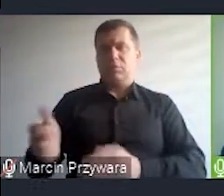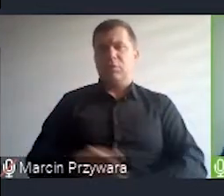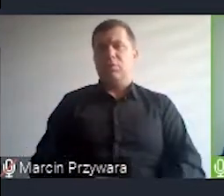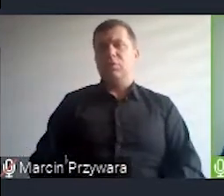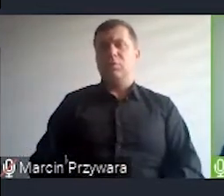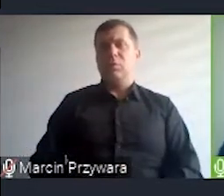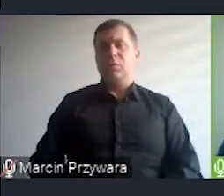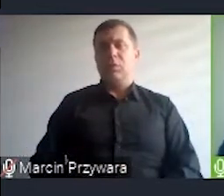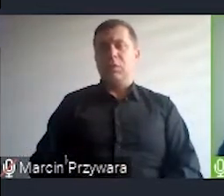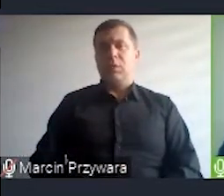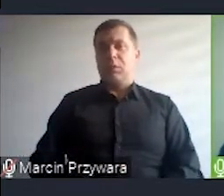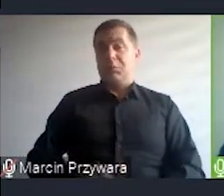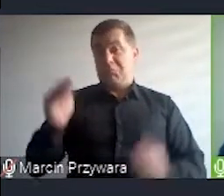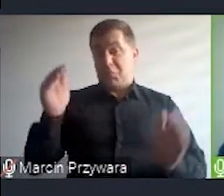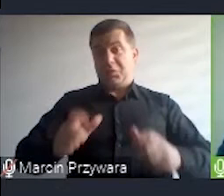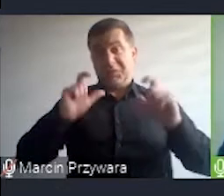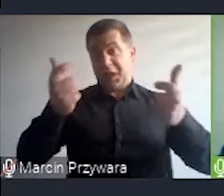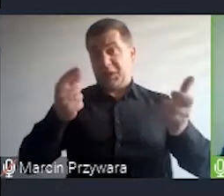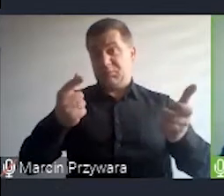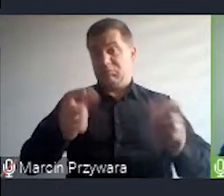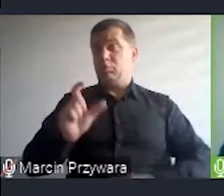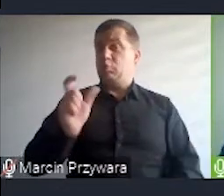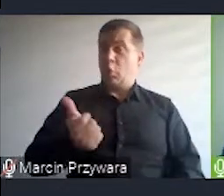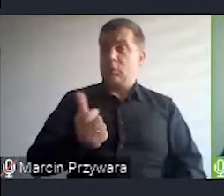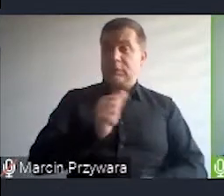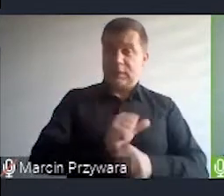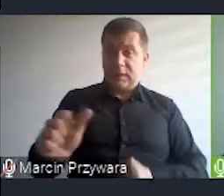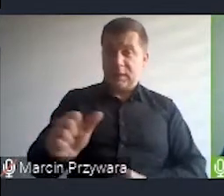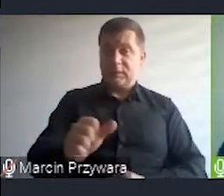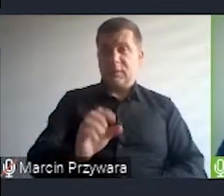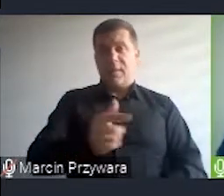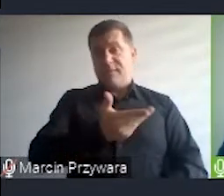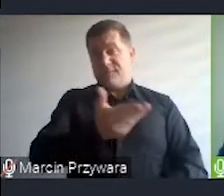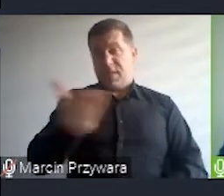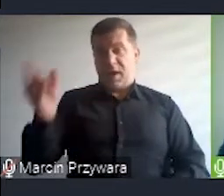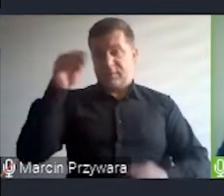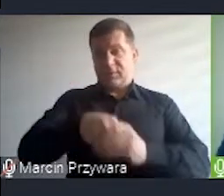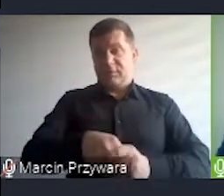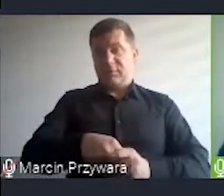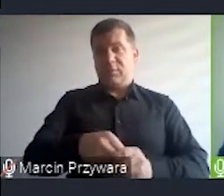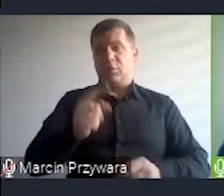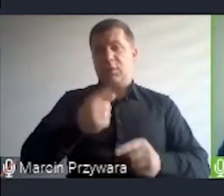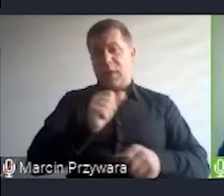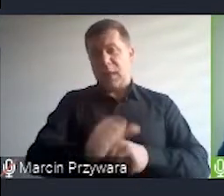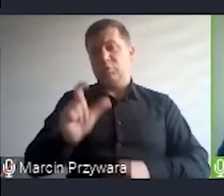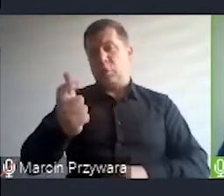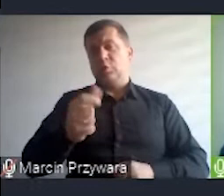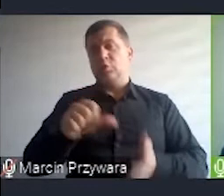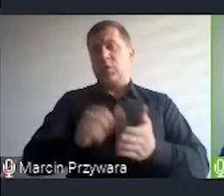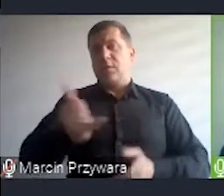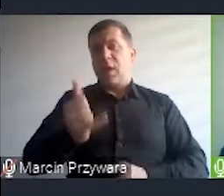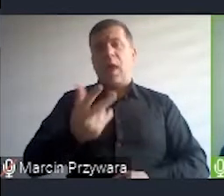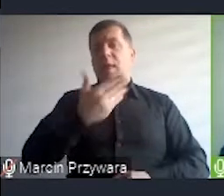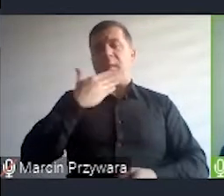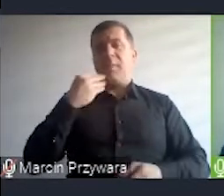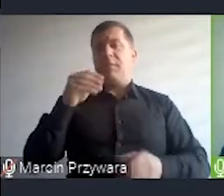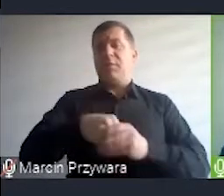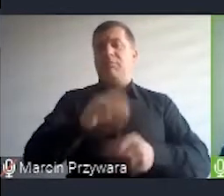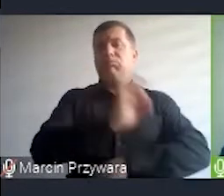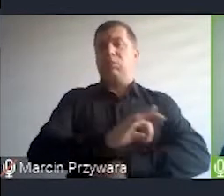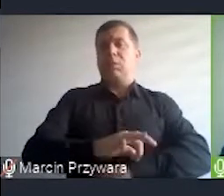Zatem czy może się tak zdarzyć, że coś jest u was w podmiocie środkiem trwałym a nie jest w projekcie? Oczywiście.